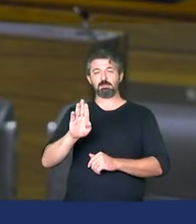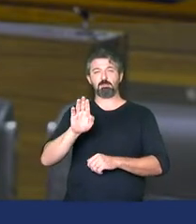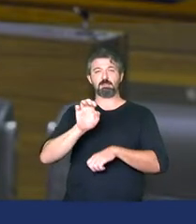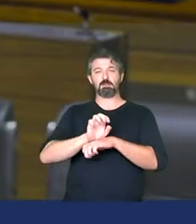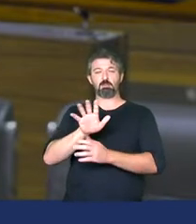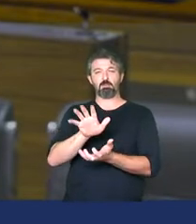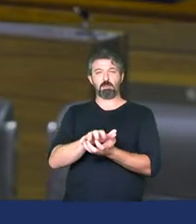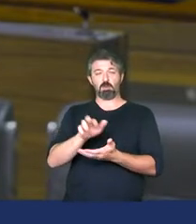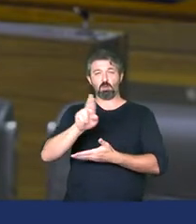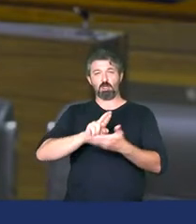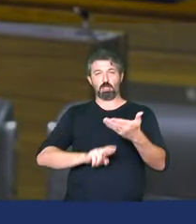DEPUTADO TADEU ALENCAR DO PSB DE PERNAMBUCO QUE FOI RELATOR